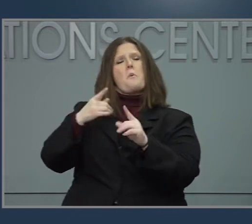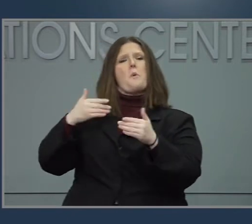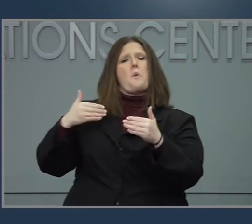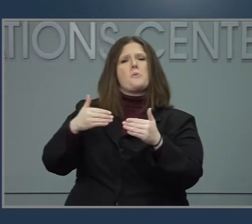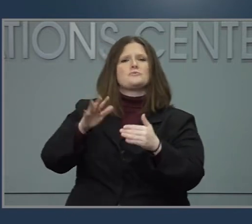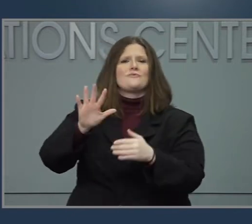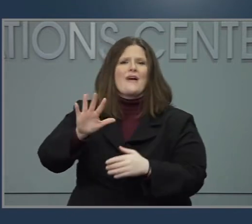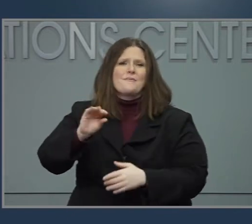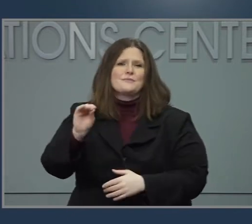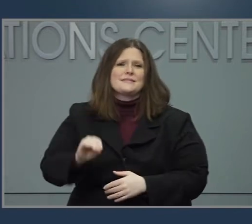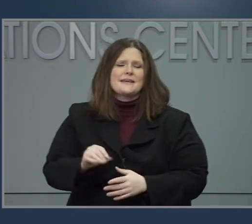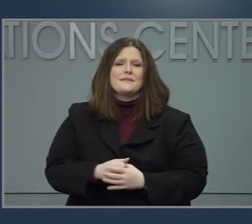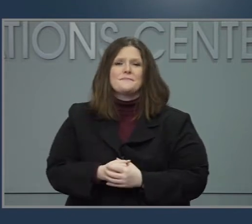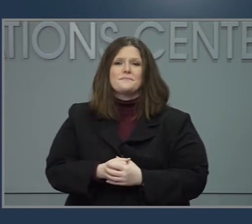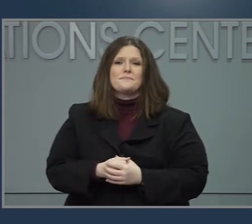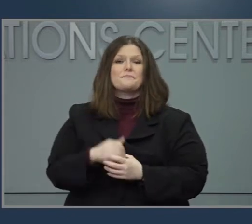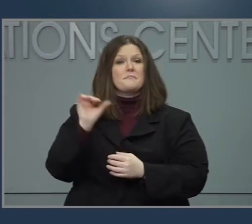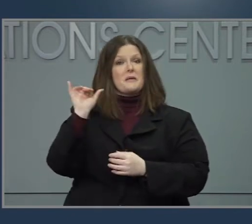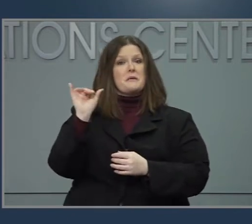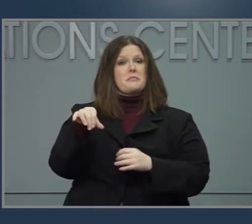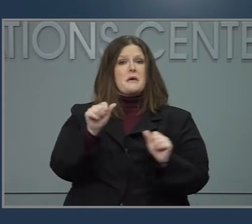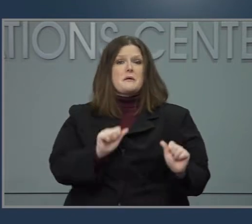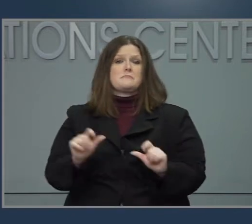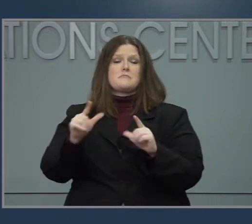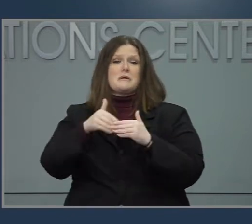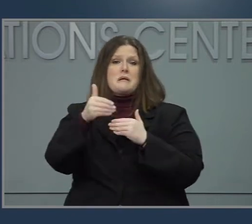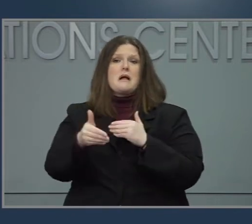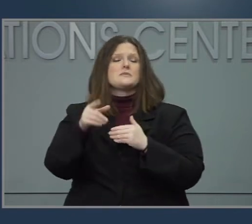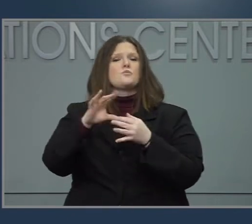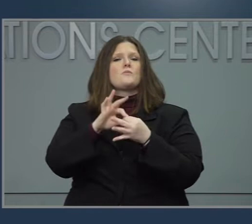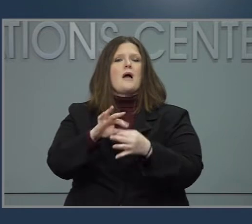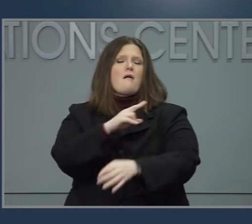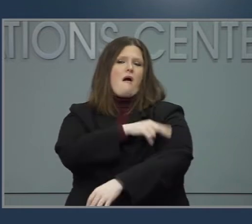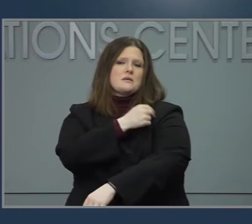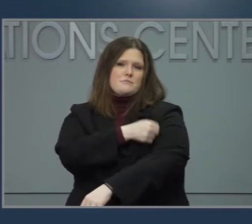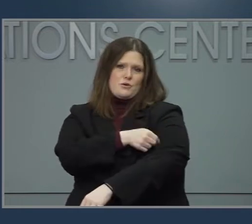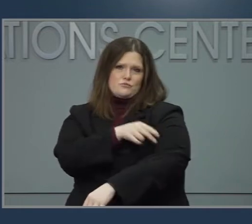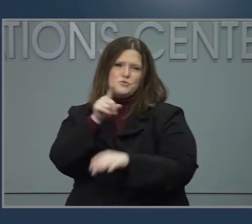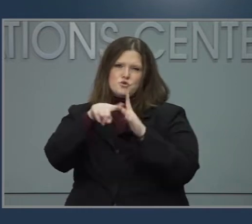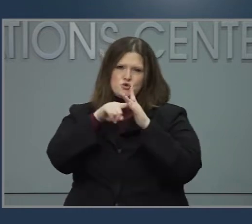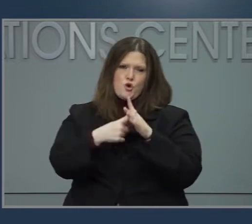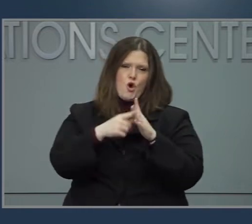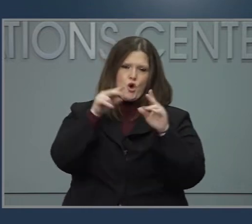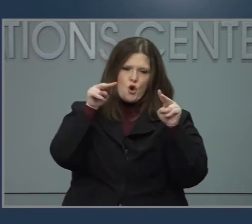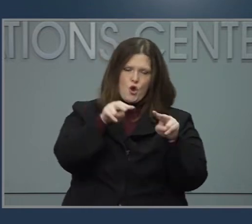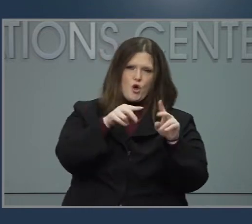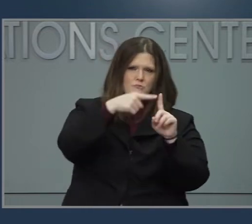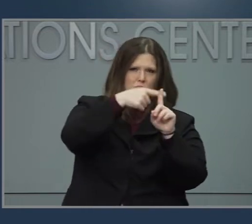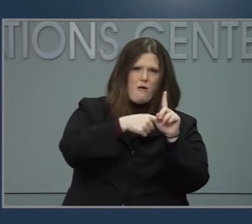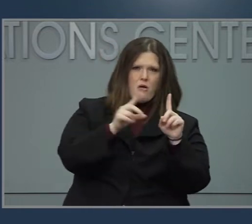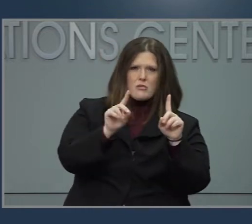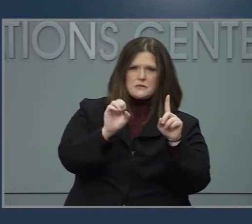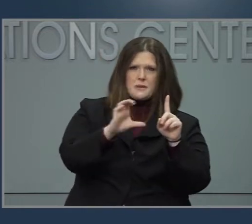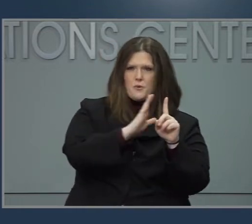tras día. Esta gráfica también inicia a fines de diciembre y pueden ver que la tendencia de la línea amarilla, bajando.